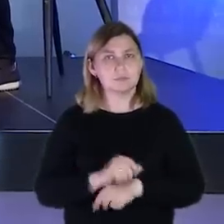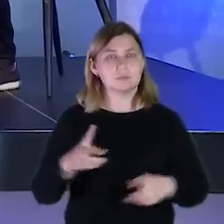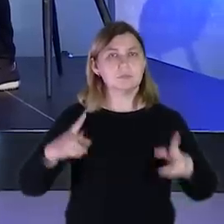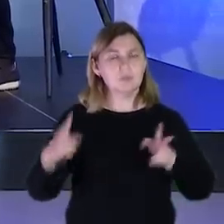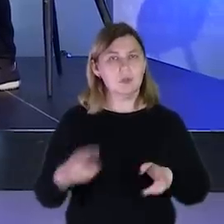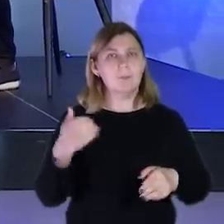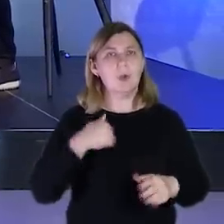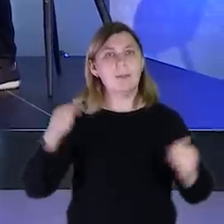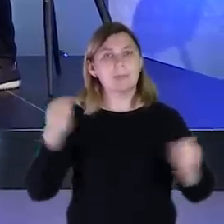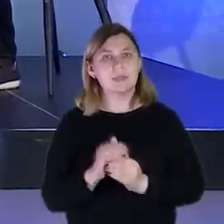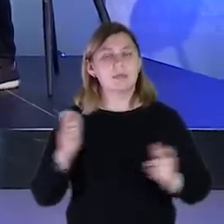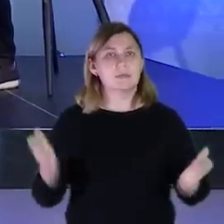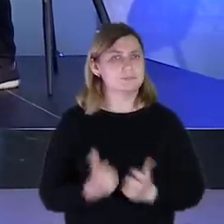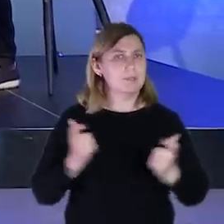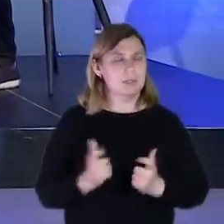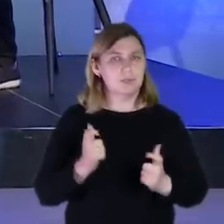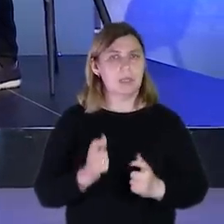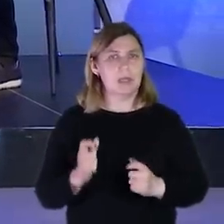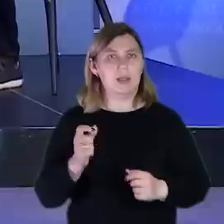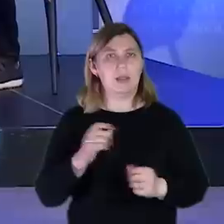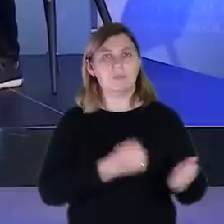gdzie było mniejsze zagrożenie ze strony przemytniczej i kontrwywiadowczej.